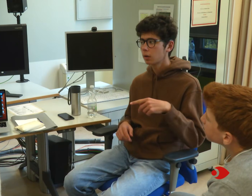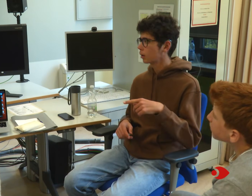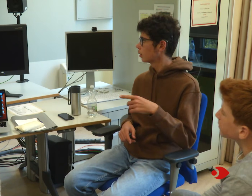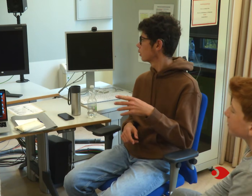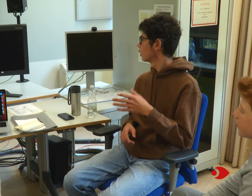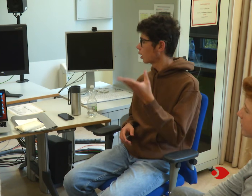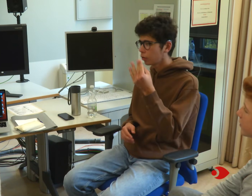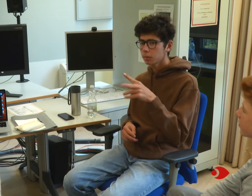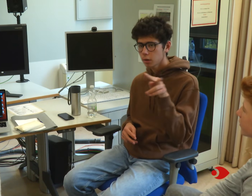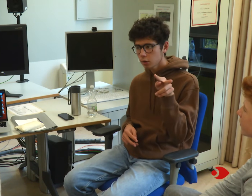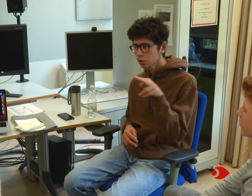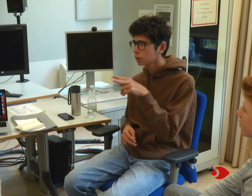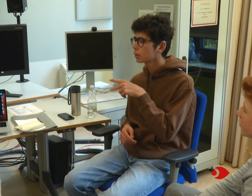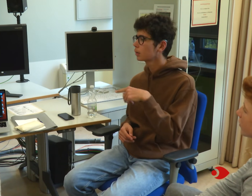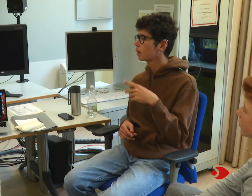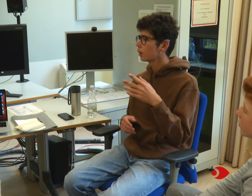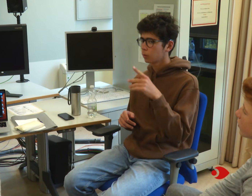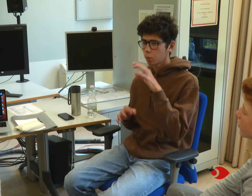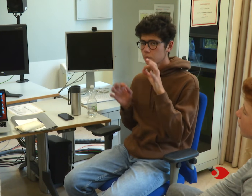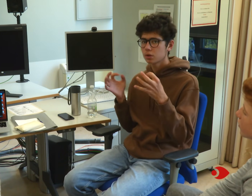Wir schauen uns im Schnitt alles an,